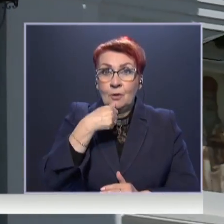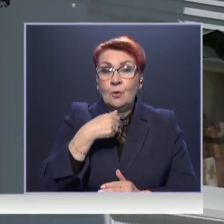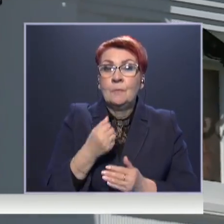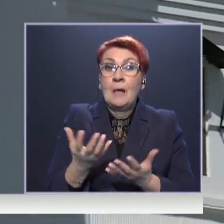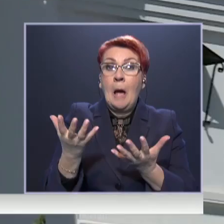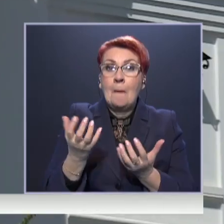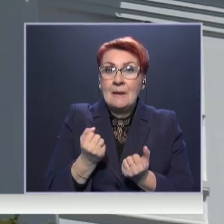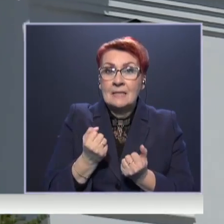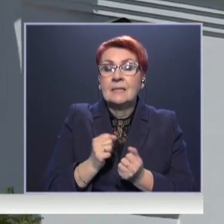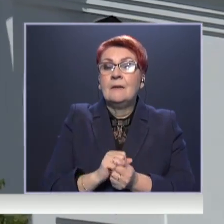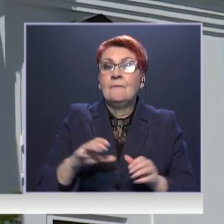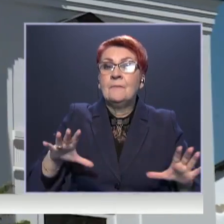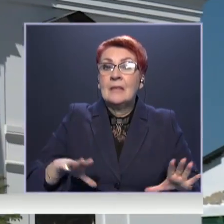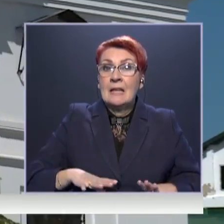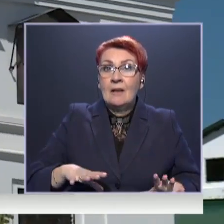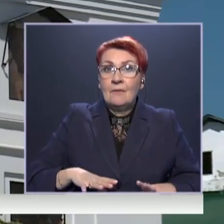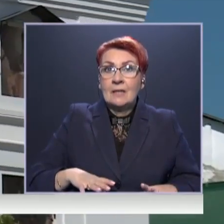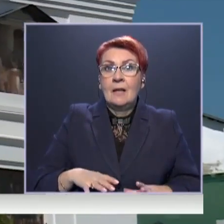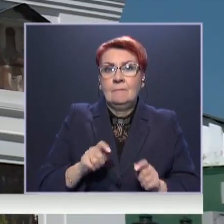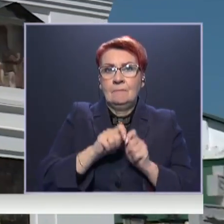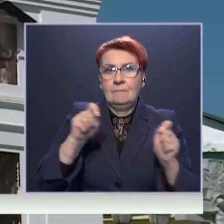иконы в Казани был открыт возрожденный собор Казанской